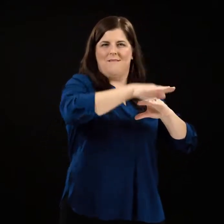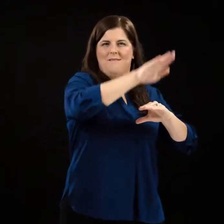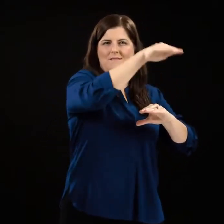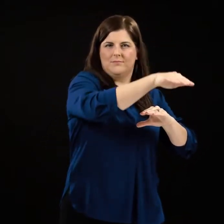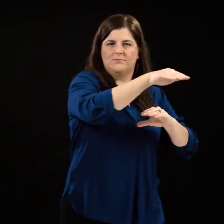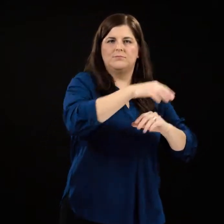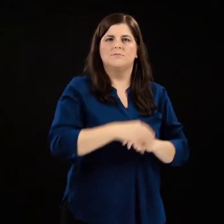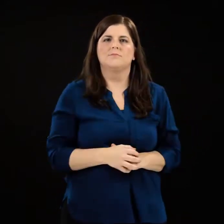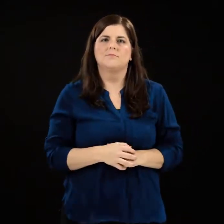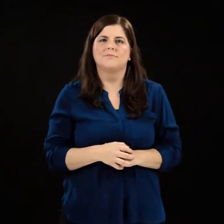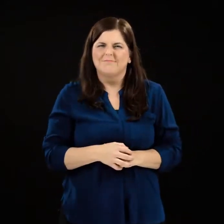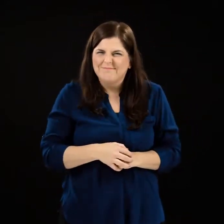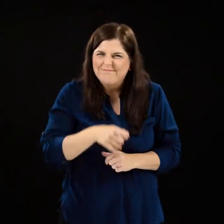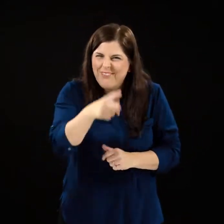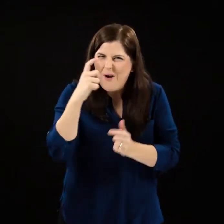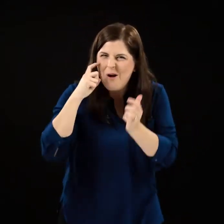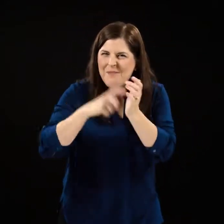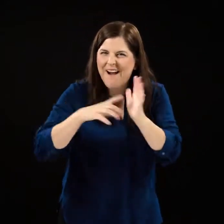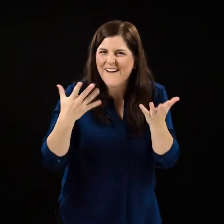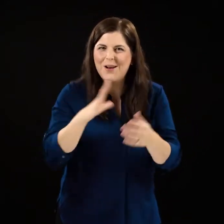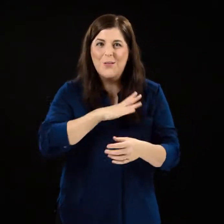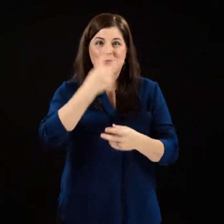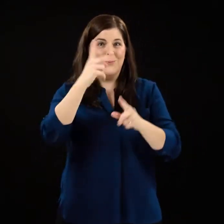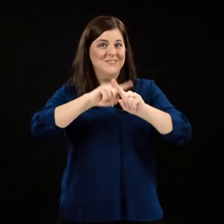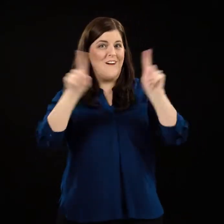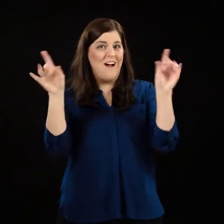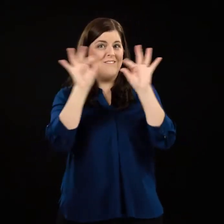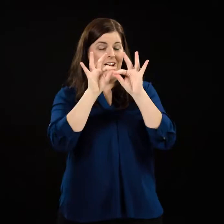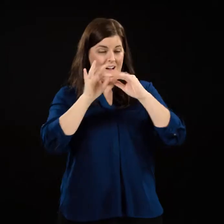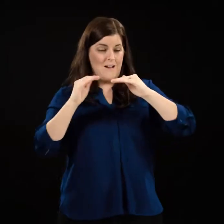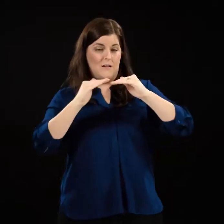Il paye à l'avance pour son utilisation.